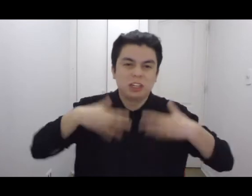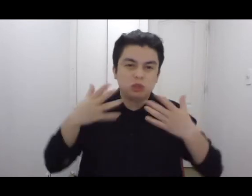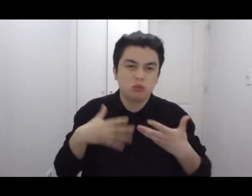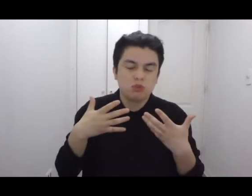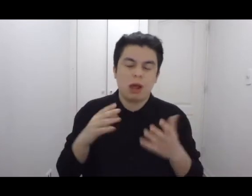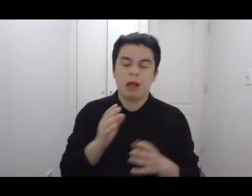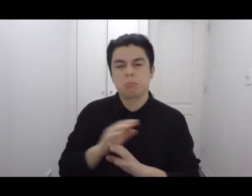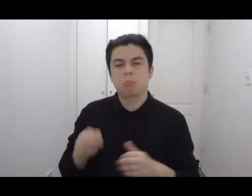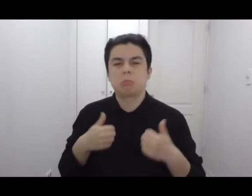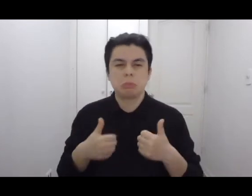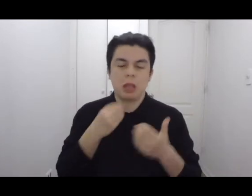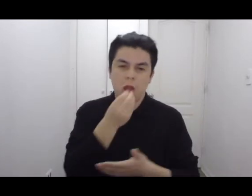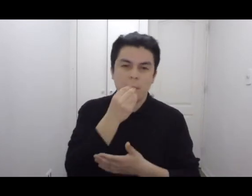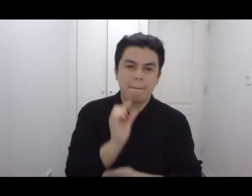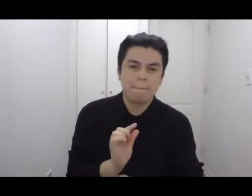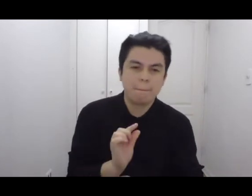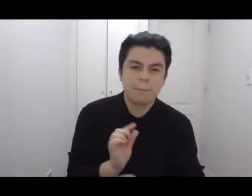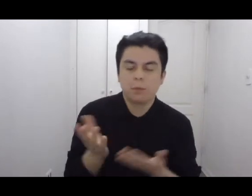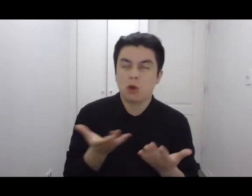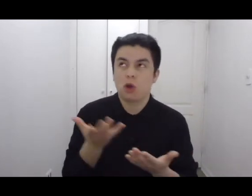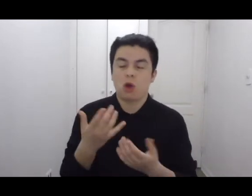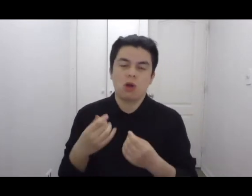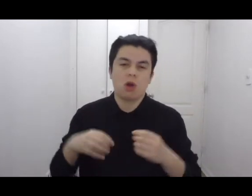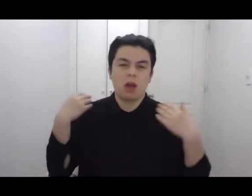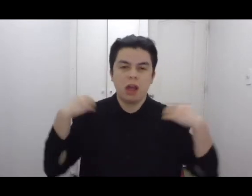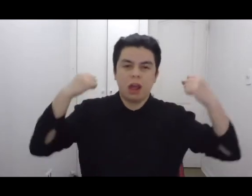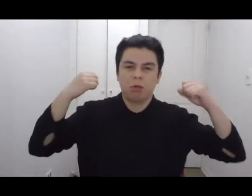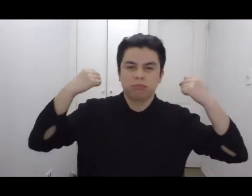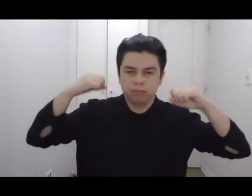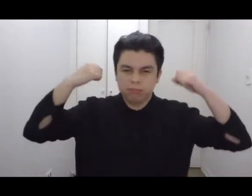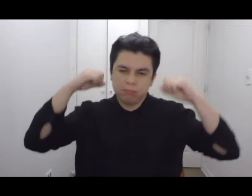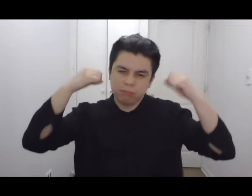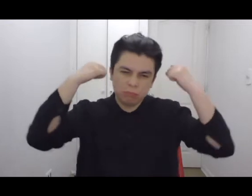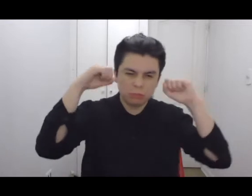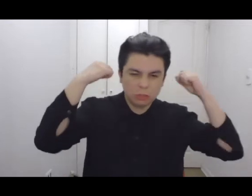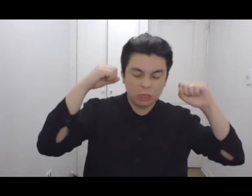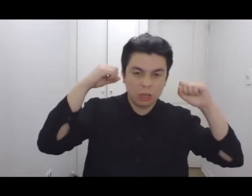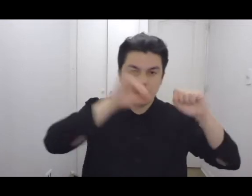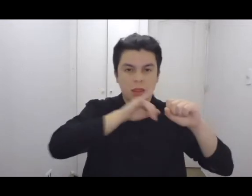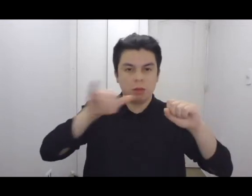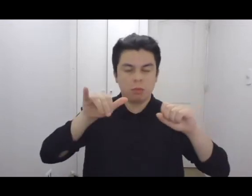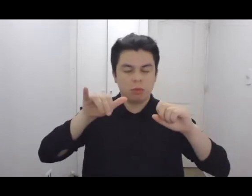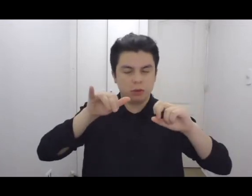tenía que comer lechuga y solamente estaba como comer poco y hacer ejercicio y